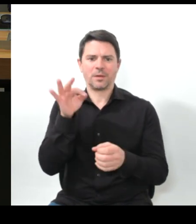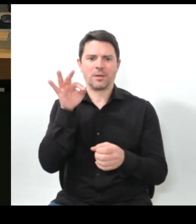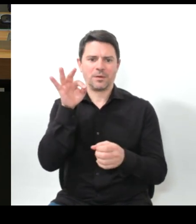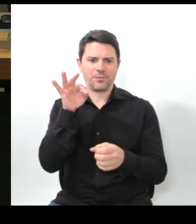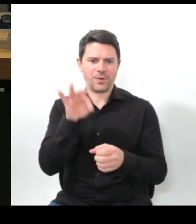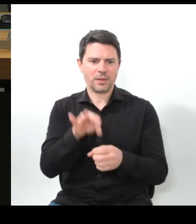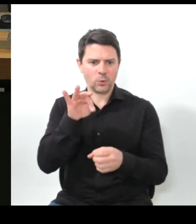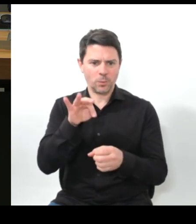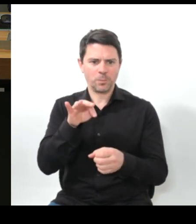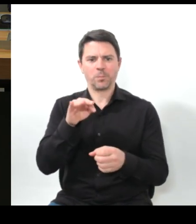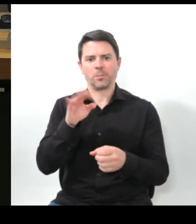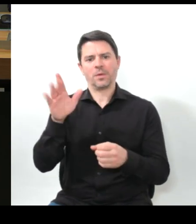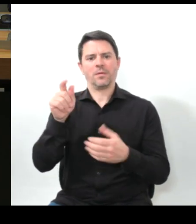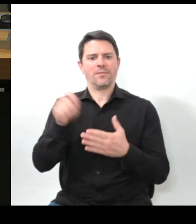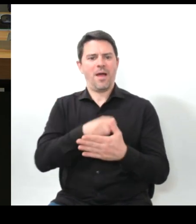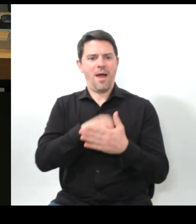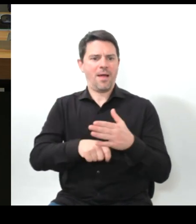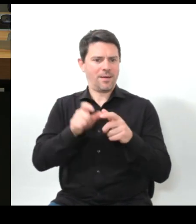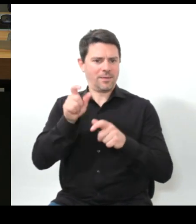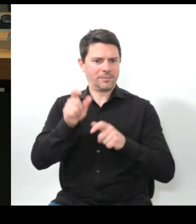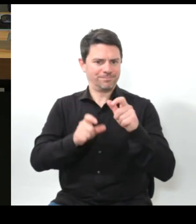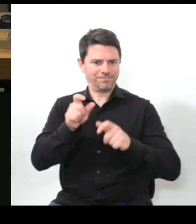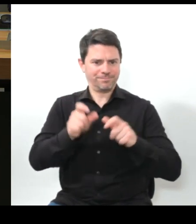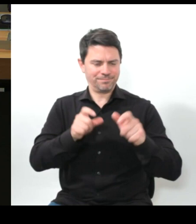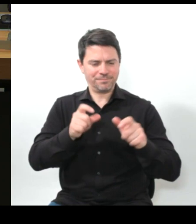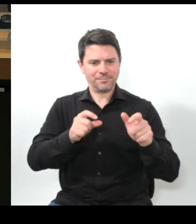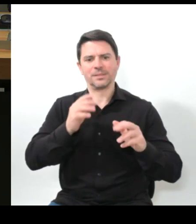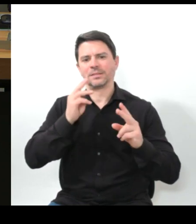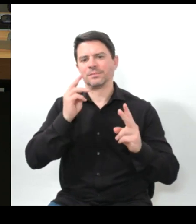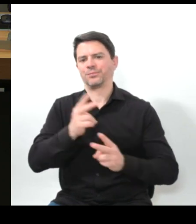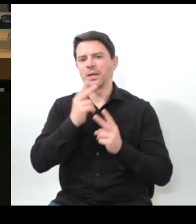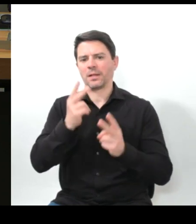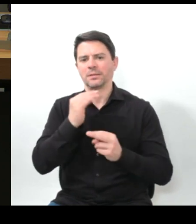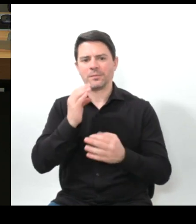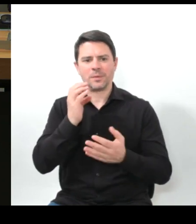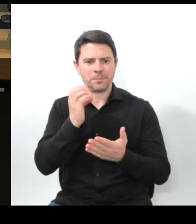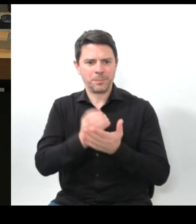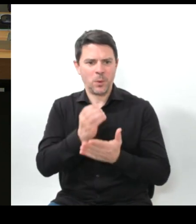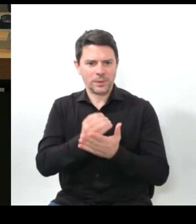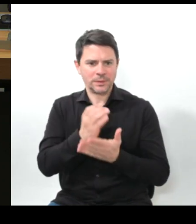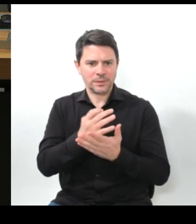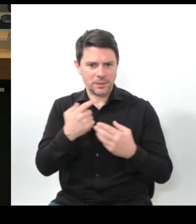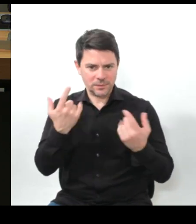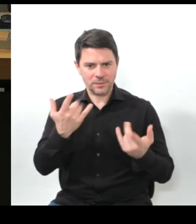in der Annahme: wir bestimmen, Sie für eine gesamte Legislaturperiode, getroffen wun auch dann an dieses